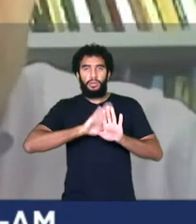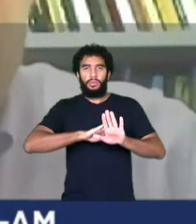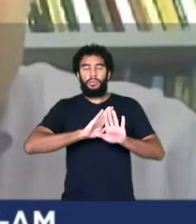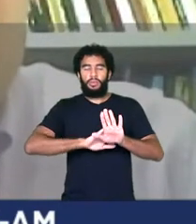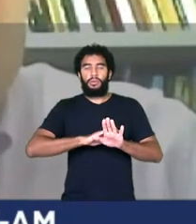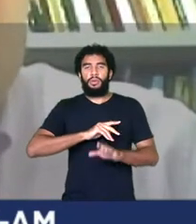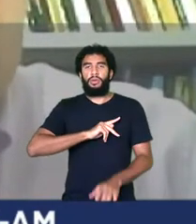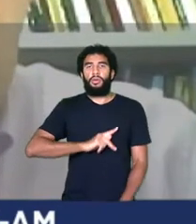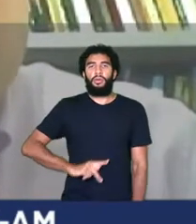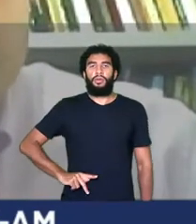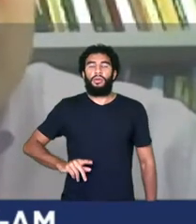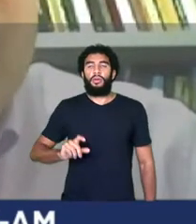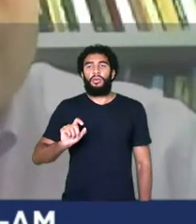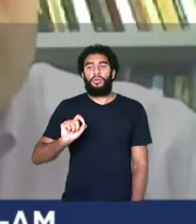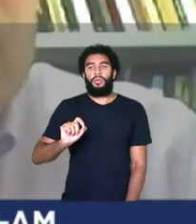VERDADE HÁ GRANDES INTERESSES POR TRÁS DESSE PROJETO